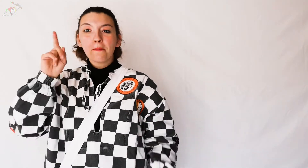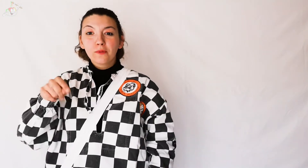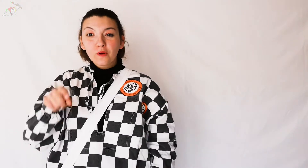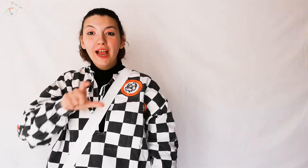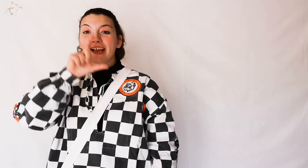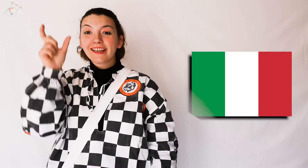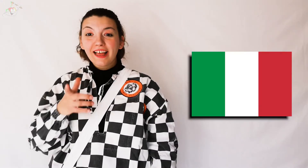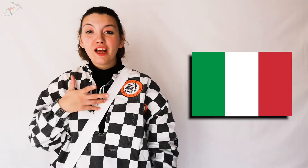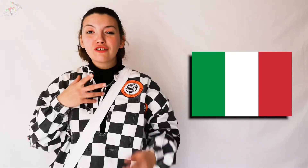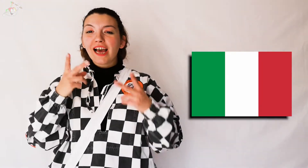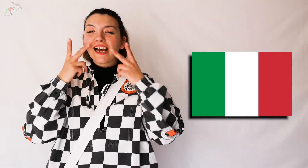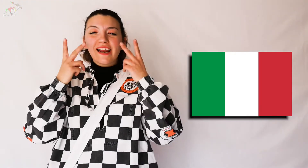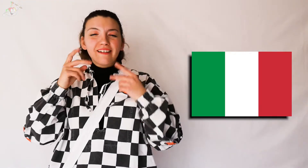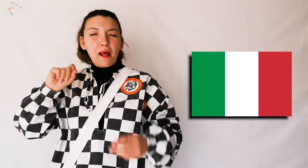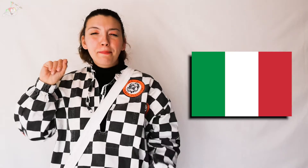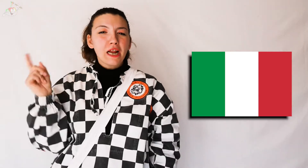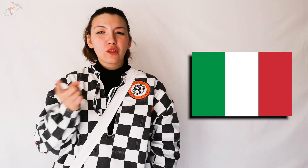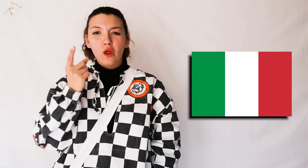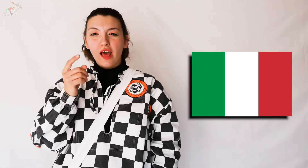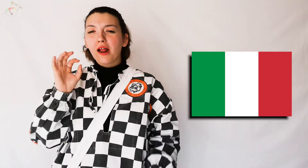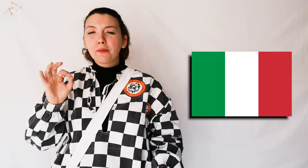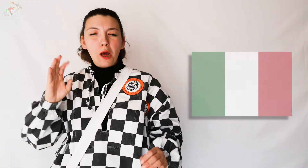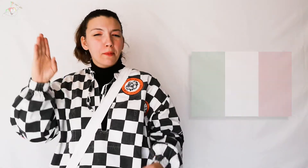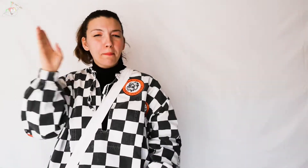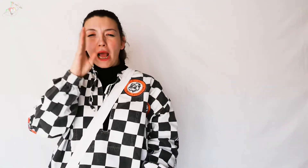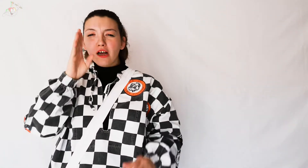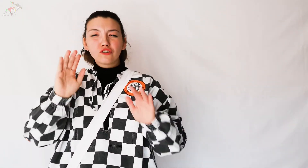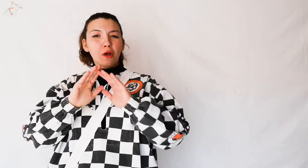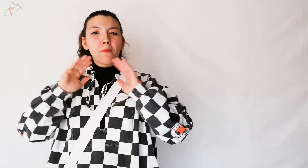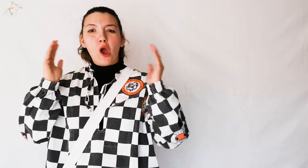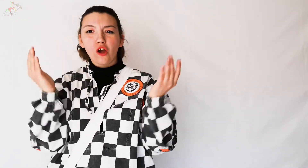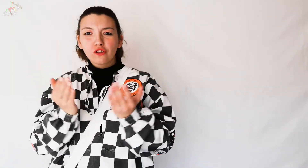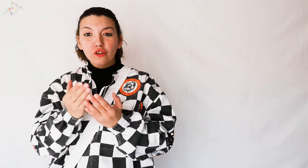Pure in Italia c'è un Carnevale particolare, definito il più pazzo del mondo.